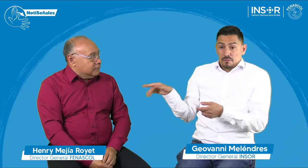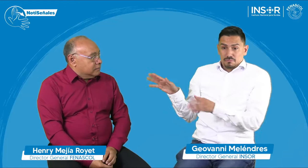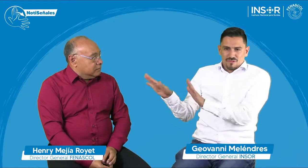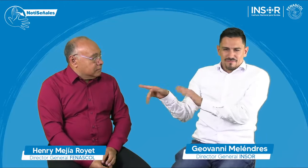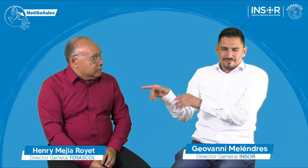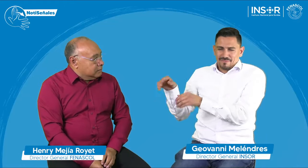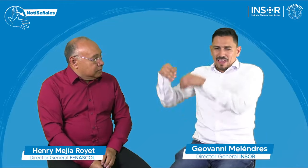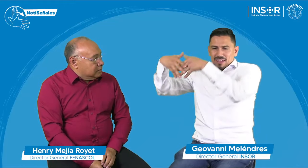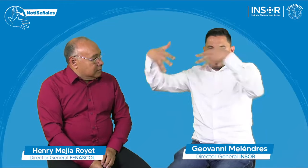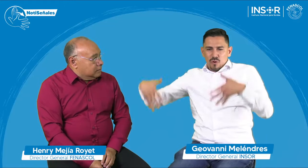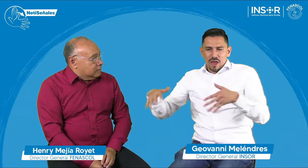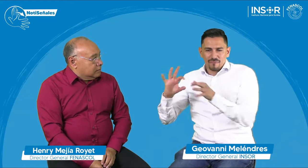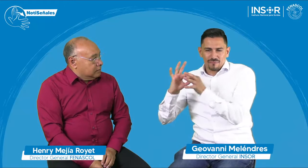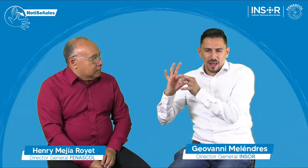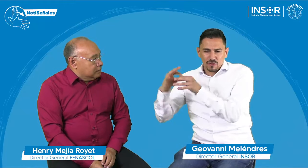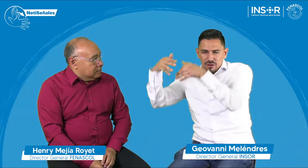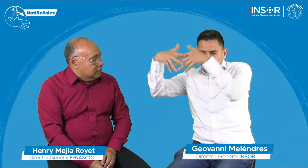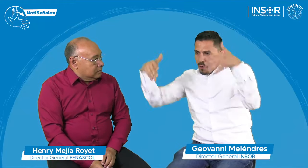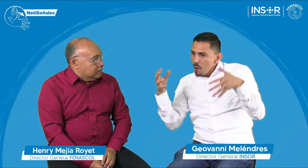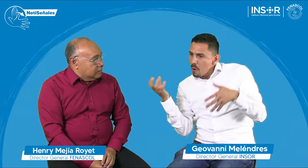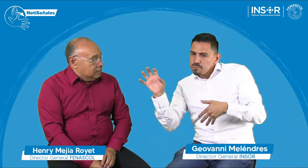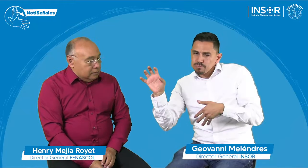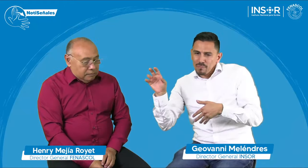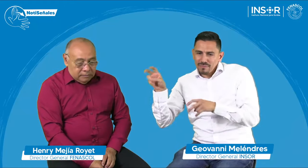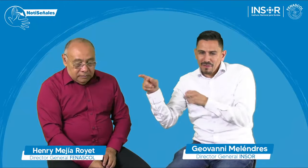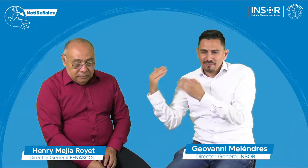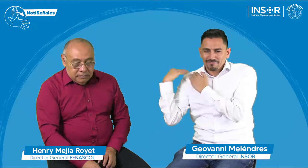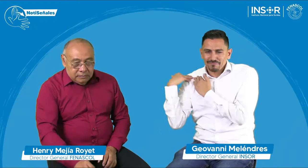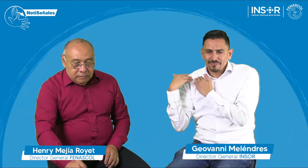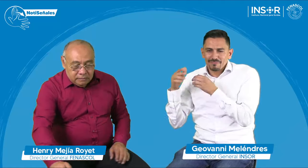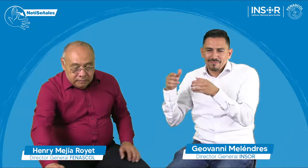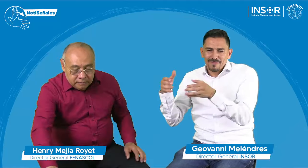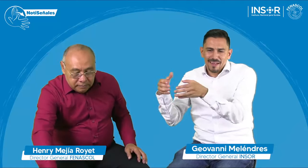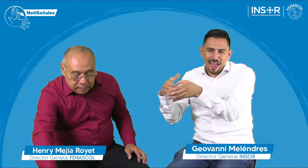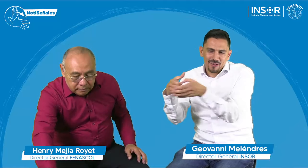asociacionismo no es simplemente pensar en las sino